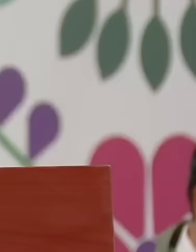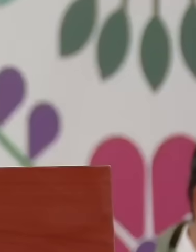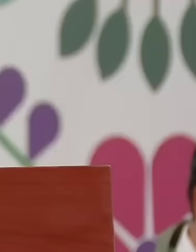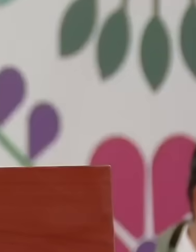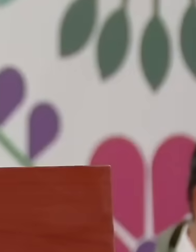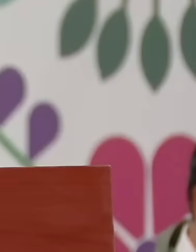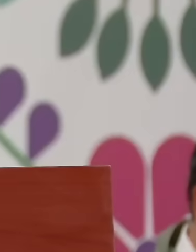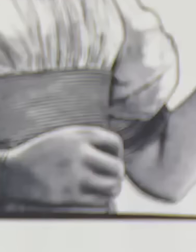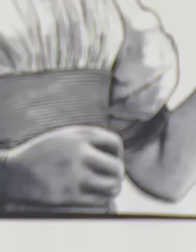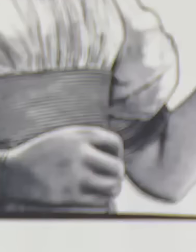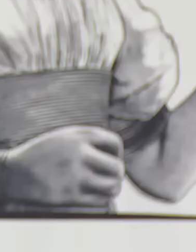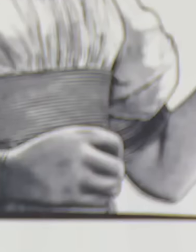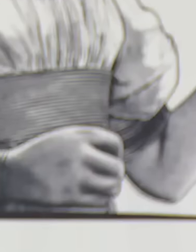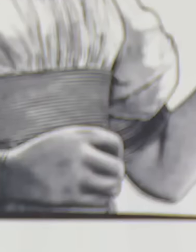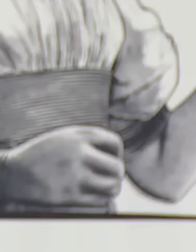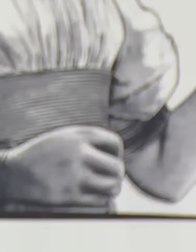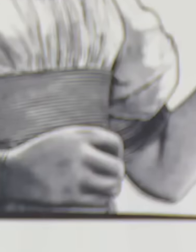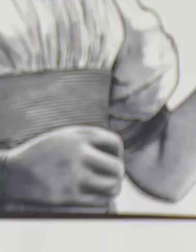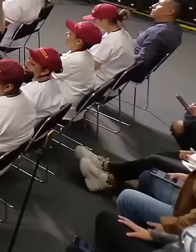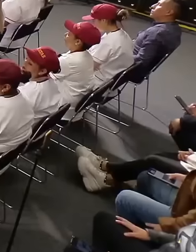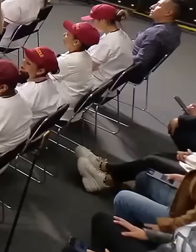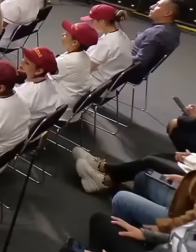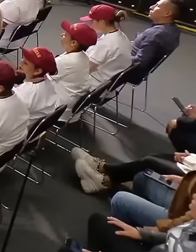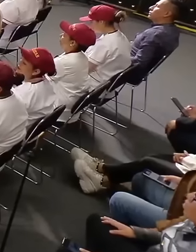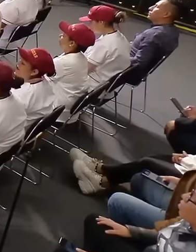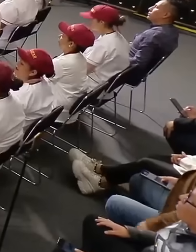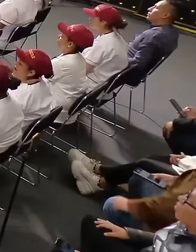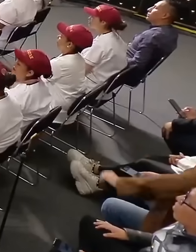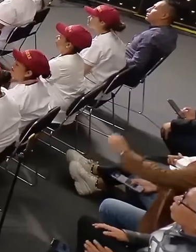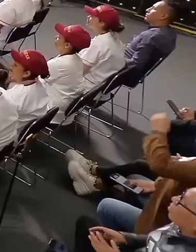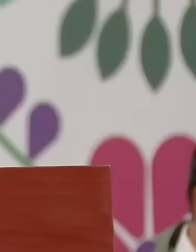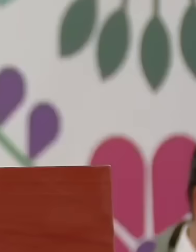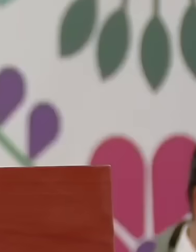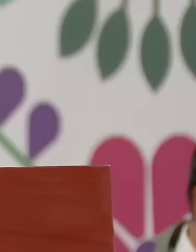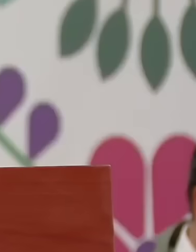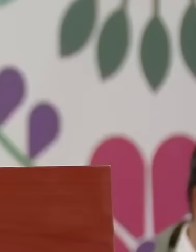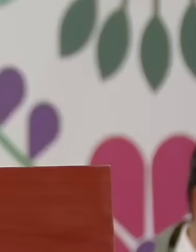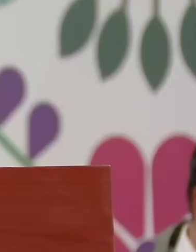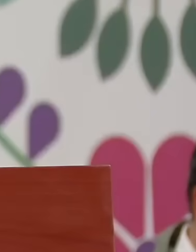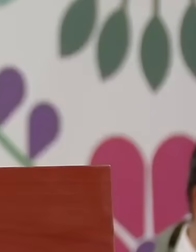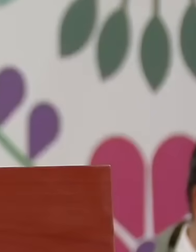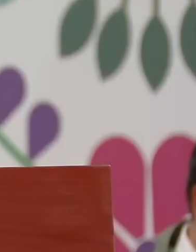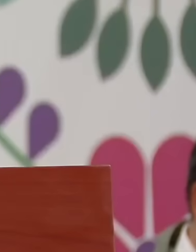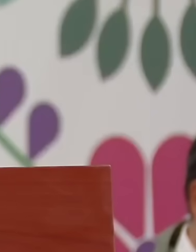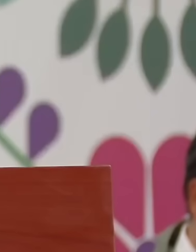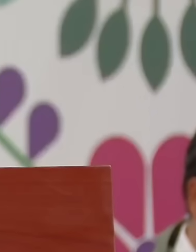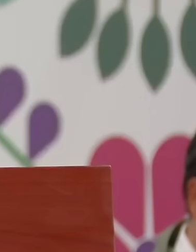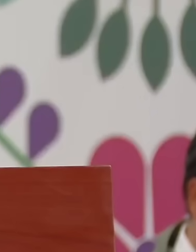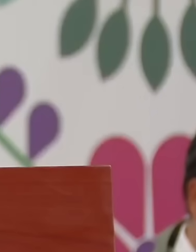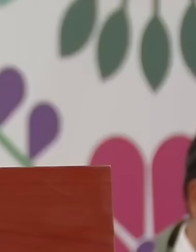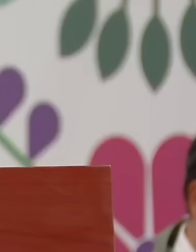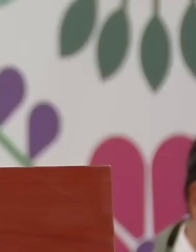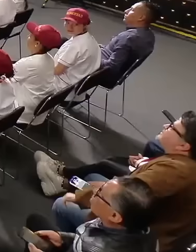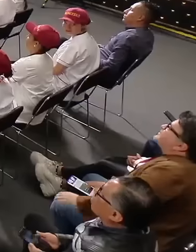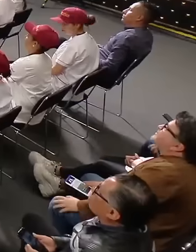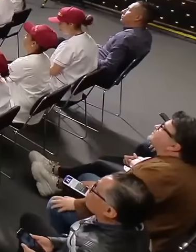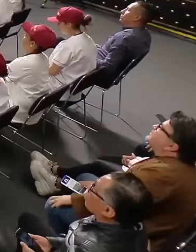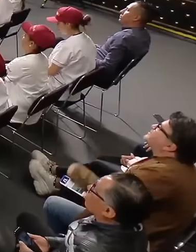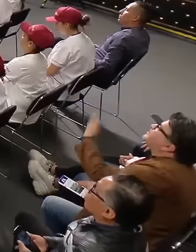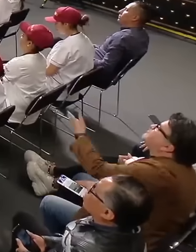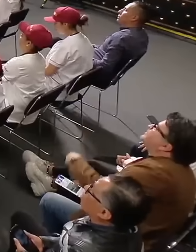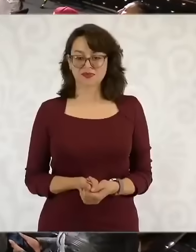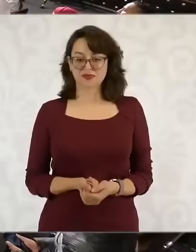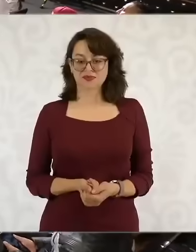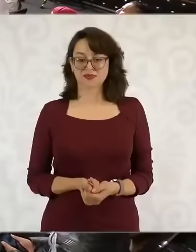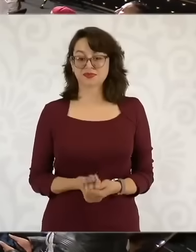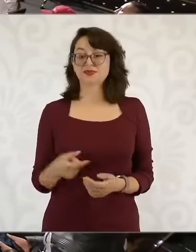si no pues el jueves ya dicen que este quieren vacaciones pero no no va a haber vacaciones